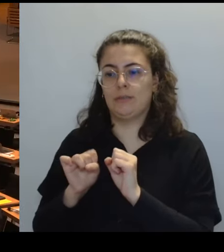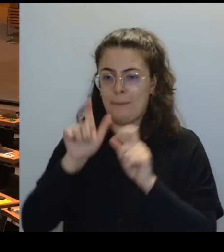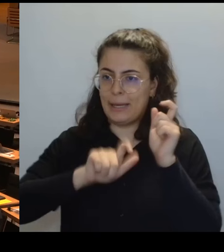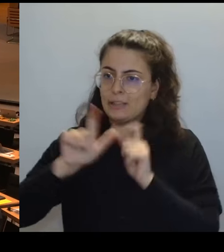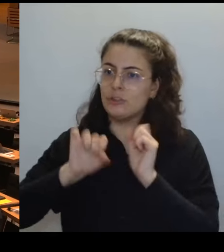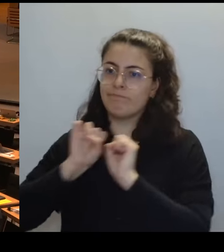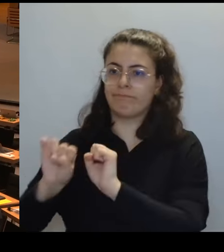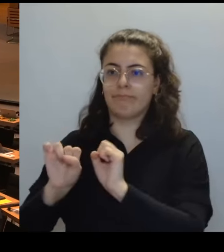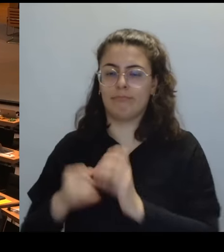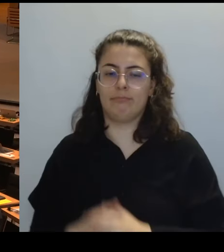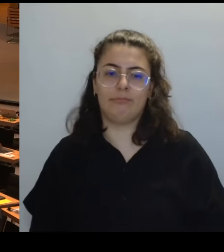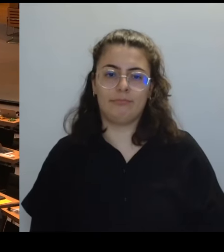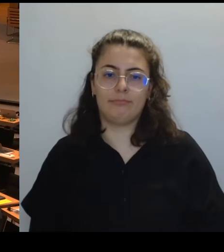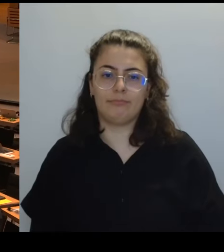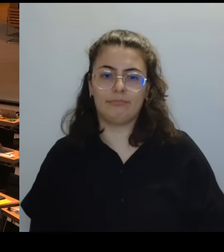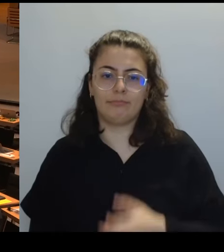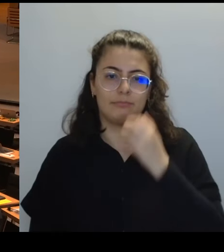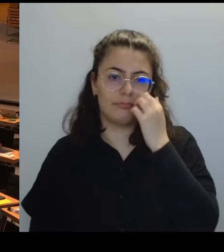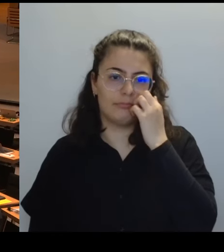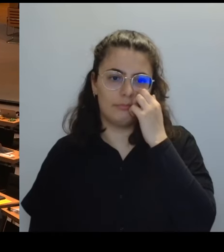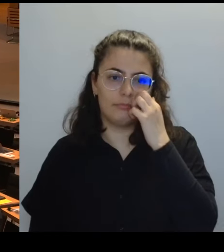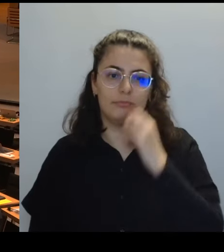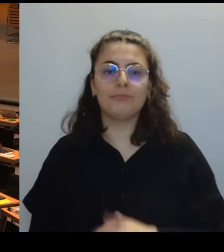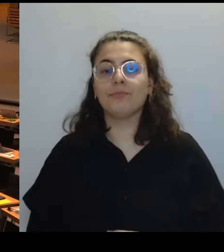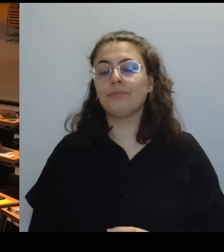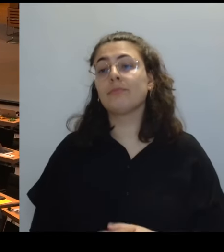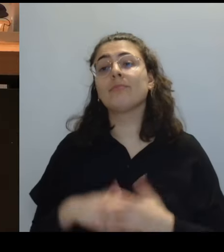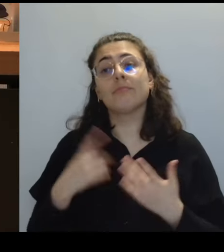doch wieder einmal verdrehen die Freunde des Faschismus von